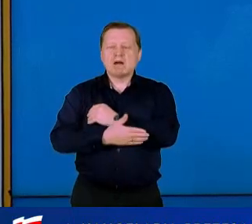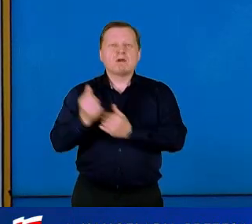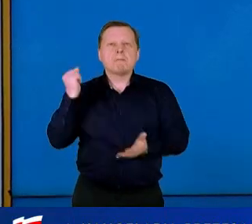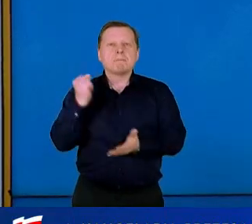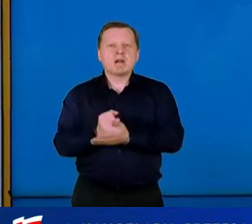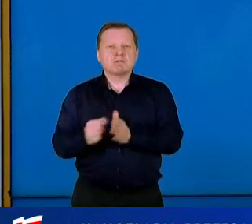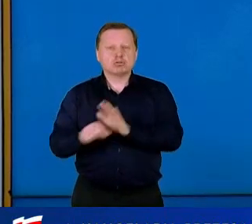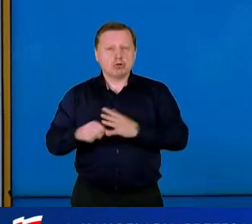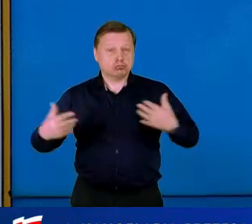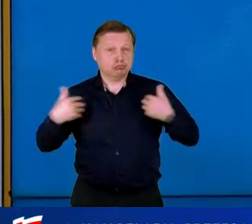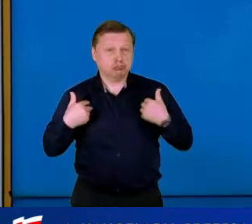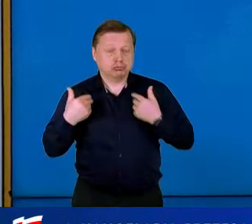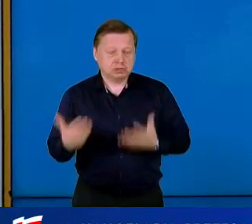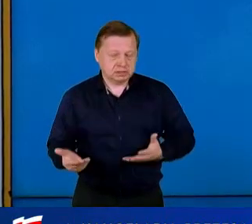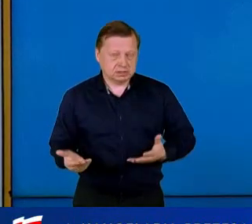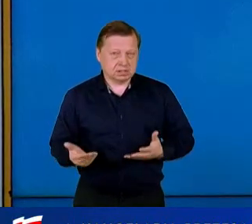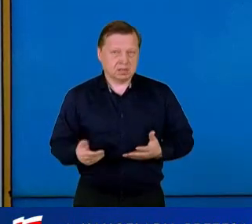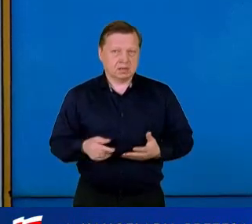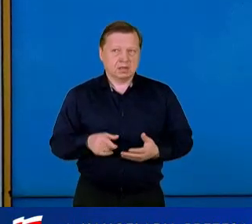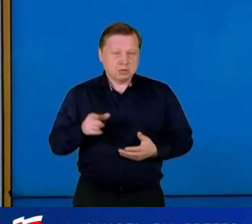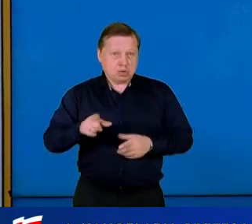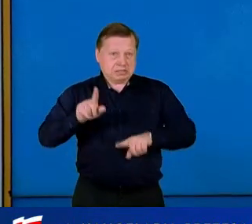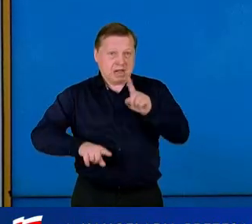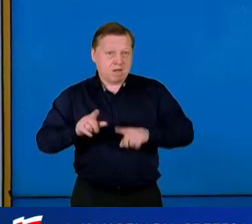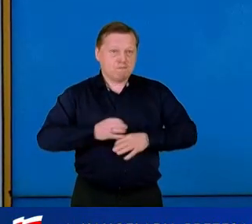od którego zależy w ogóle to czy wolność wyboru może być realizowana.